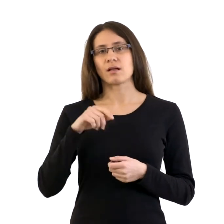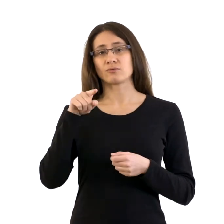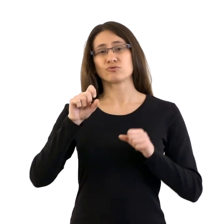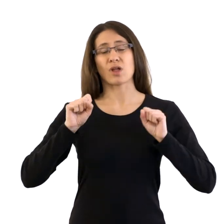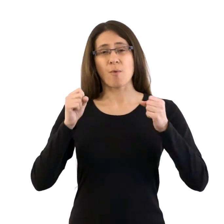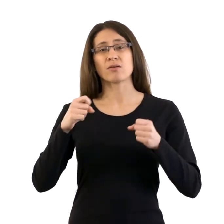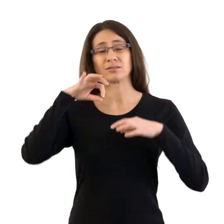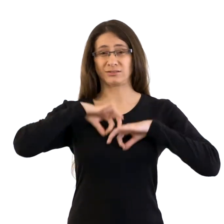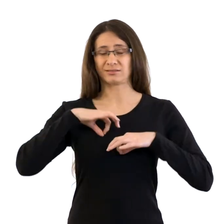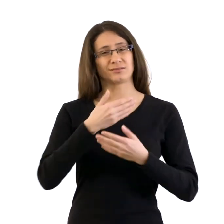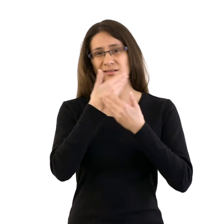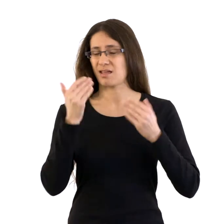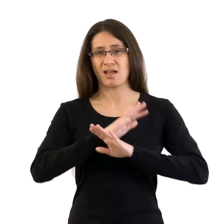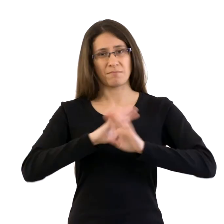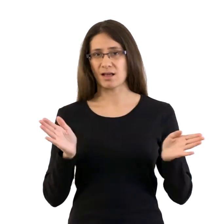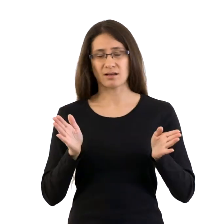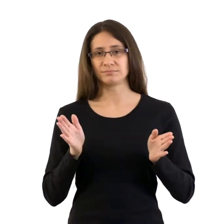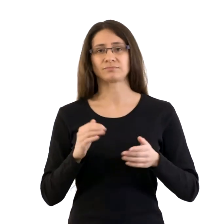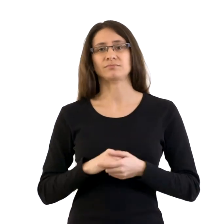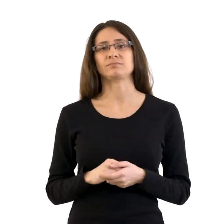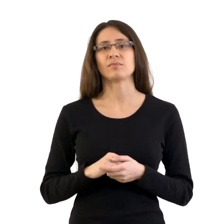i niedziałająca dla osiągnięcia zysku.